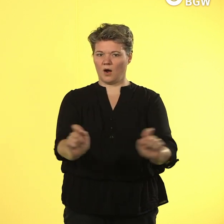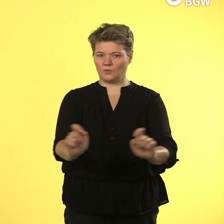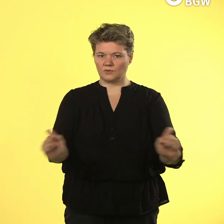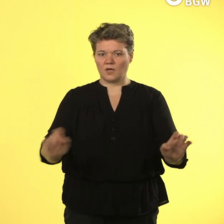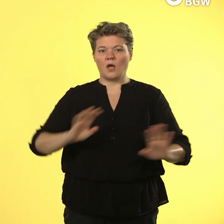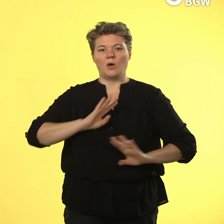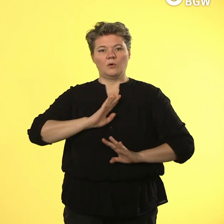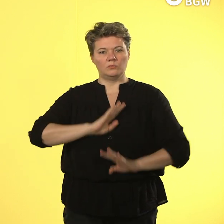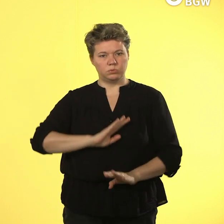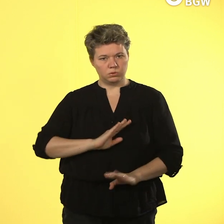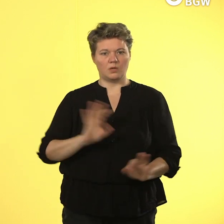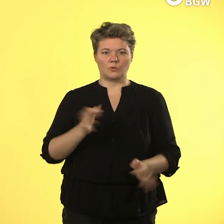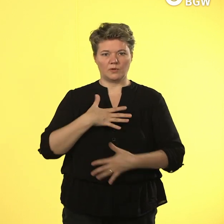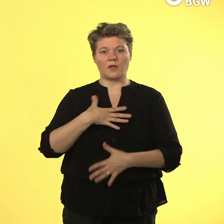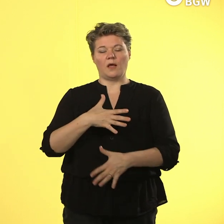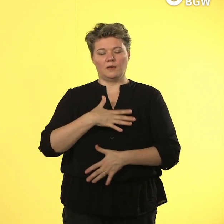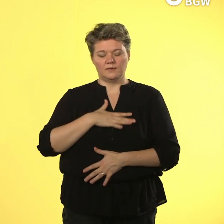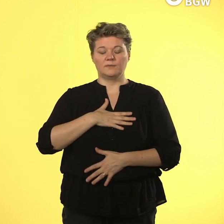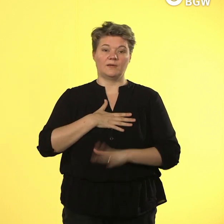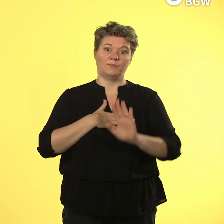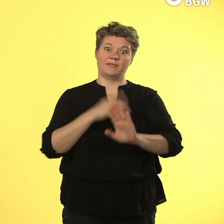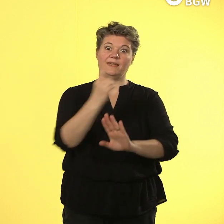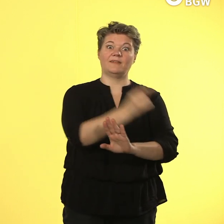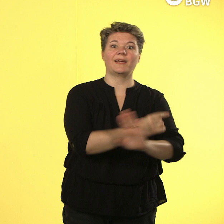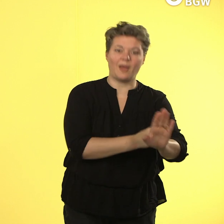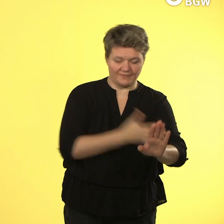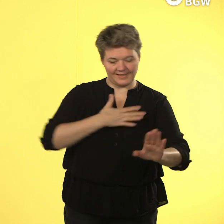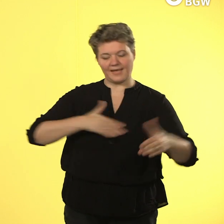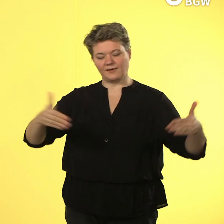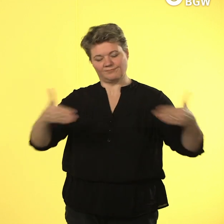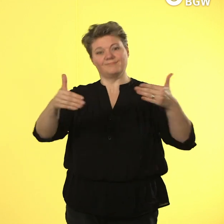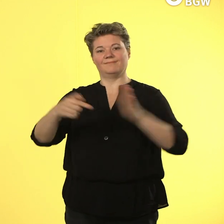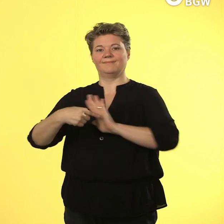gucken wir uns ein Kontrastszenario an. Was können wir denn, liebes Team der 17A, stattdessen machen? Bis gleich.